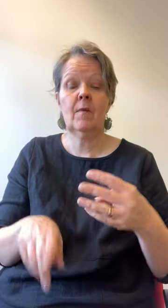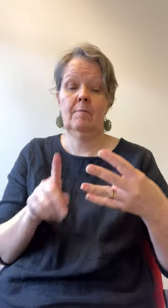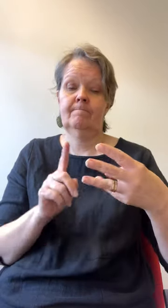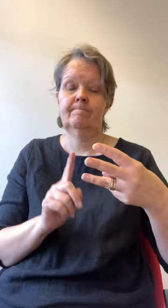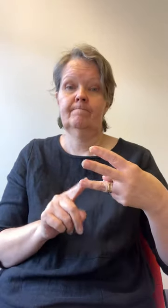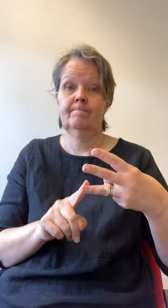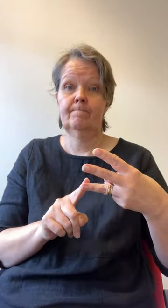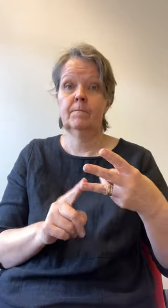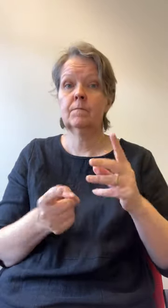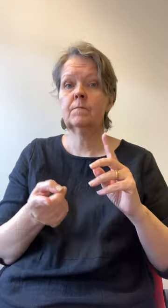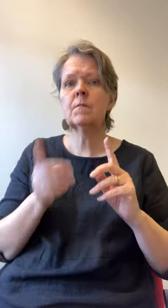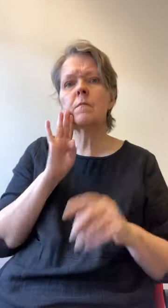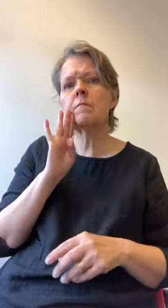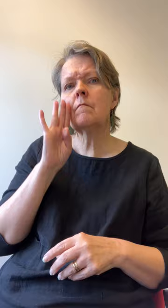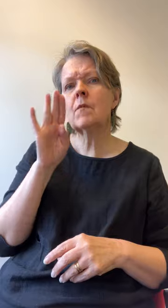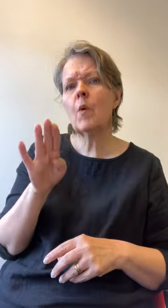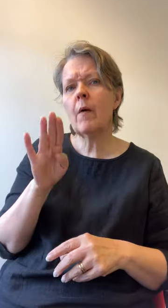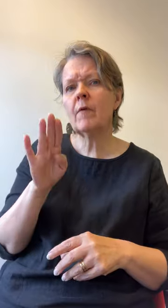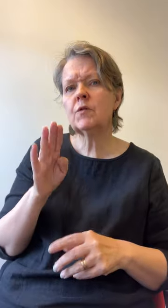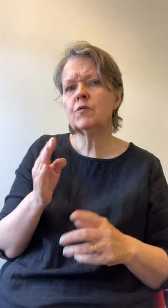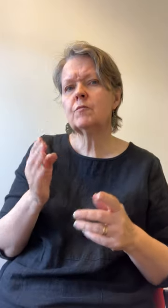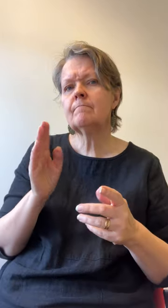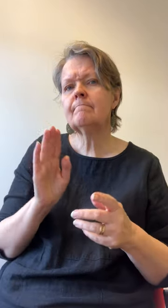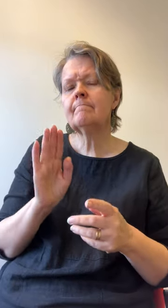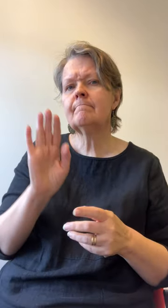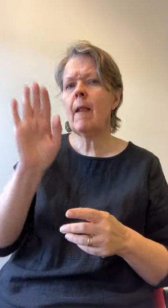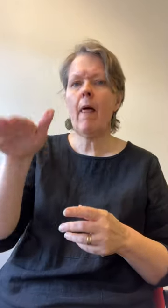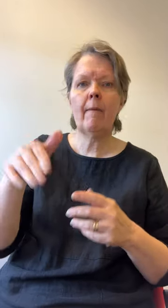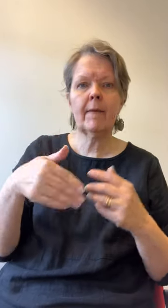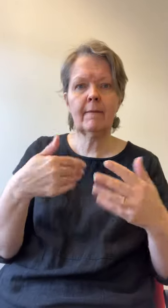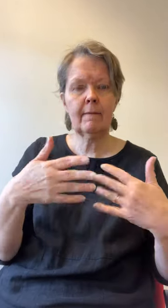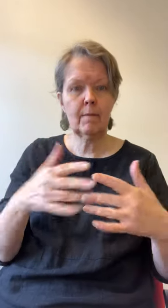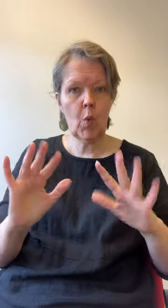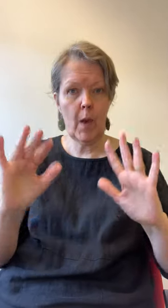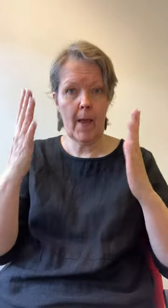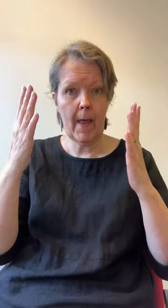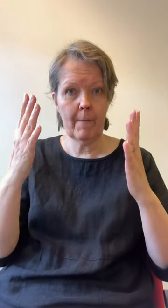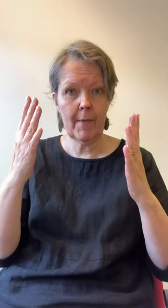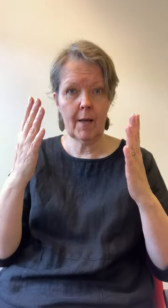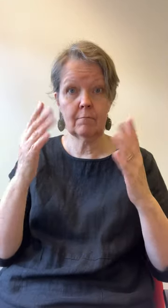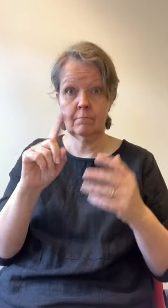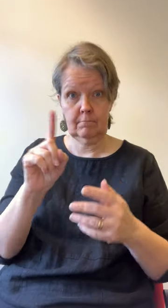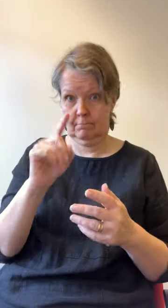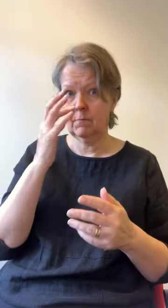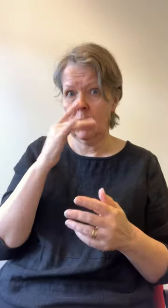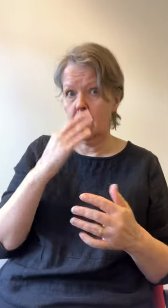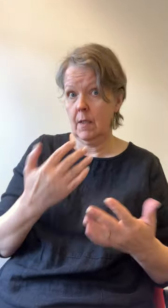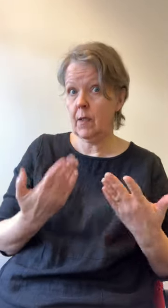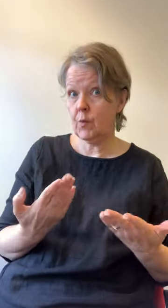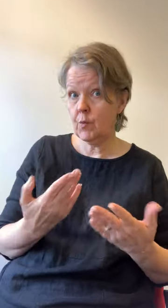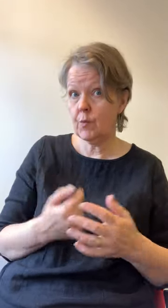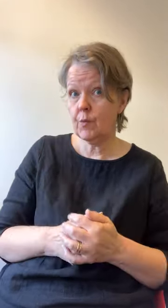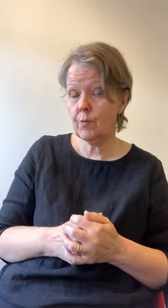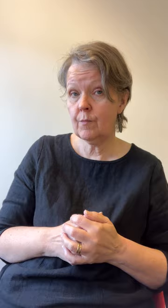3. Siirtyminen työelämään: Millaisia ajatuksia ja toiveita sinulla on tulevaa työelämää kohtaan?